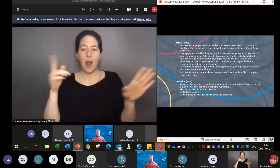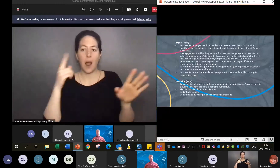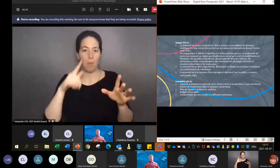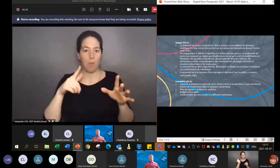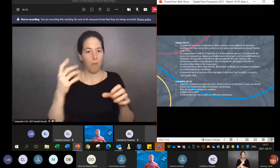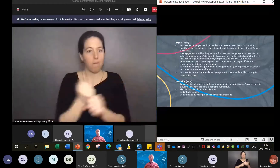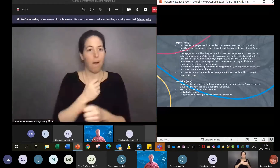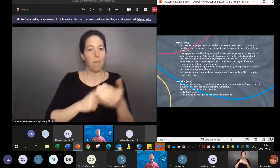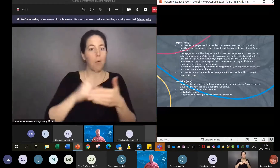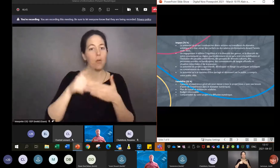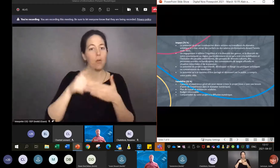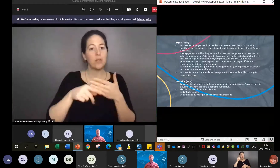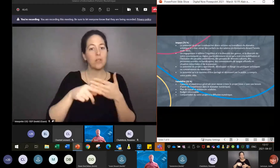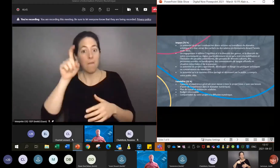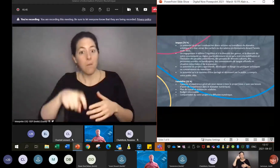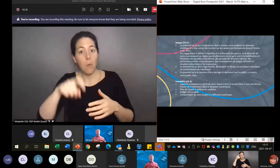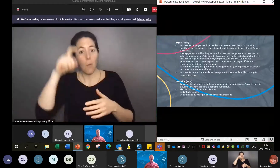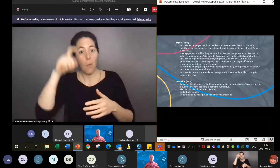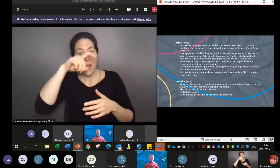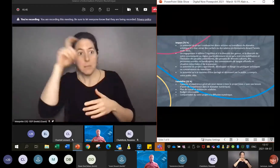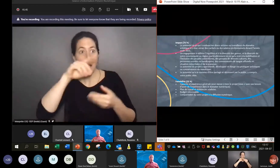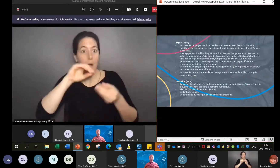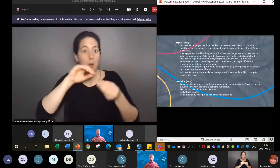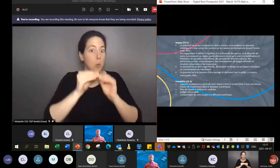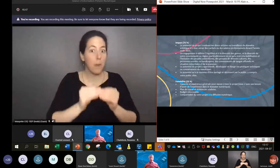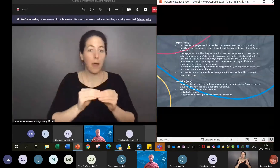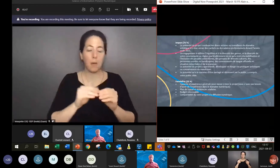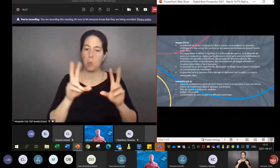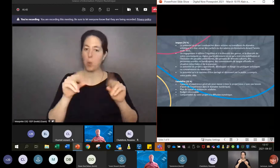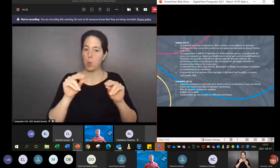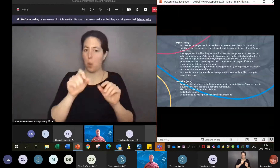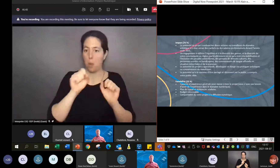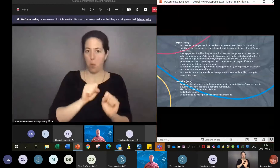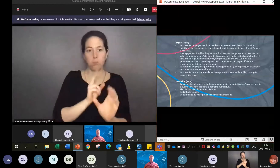vous pouvez être là pour apprendre et